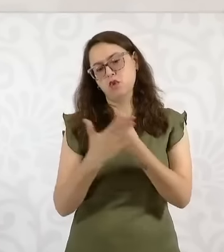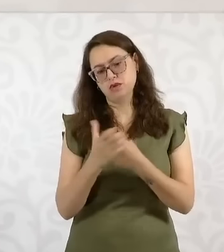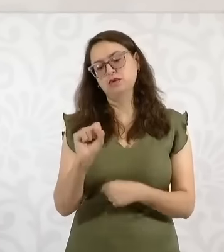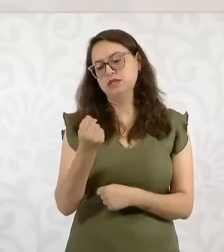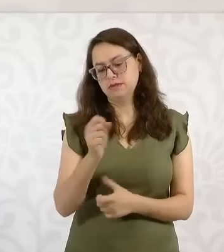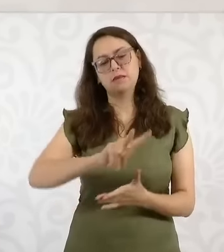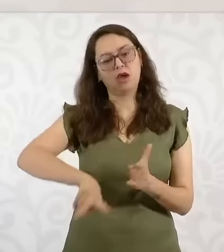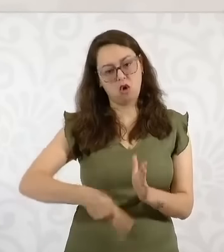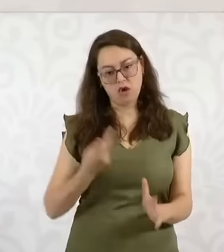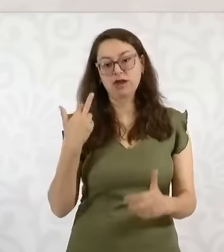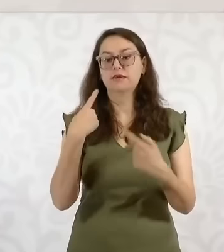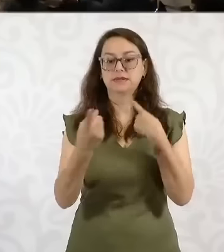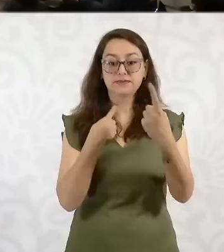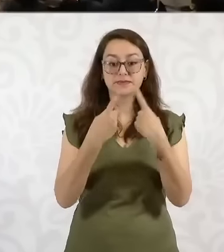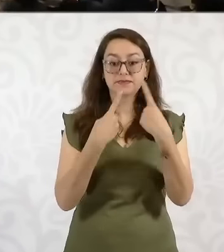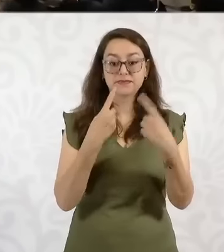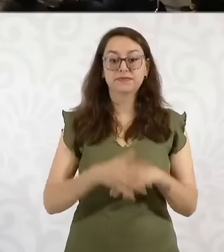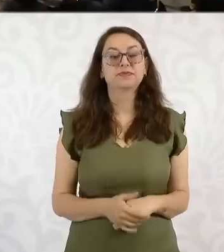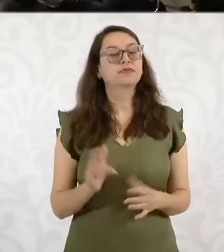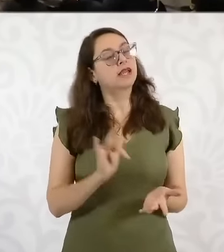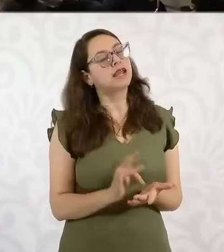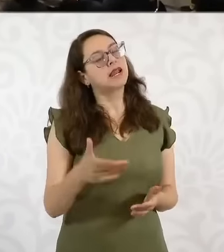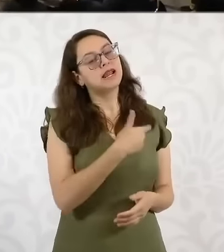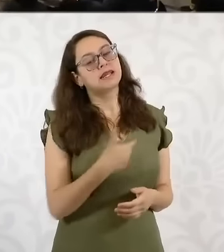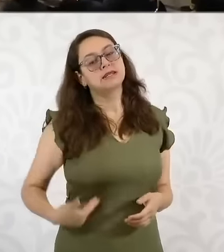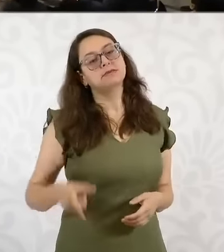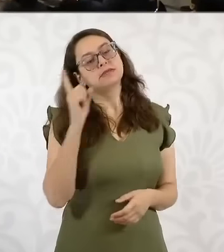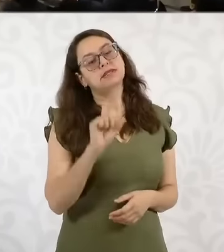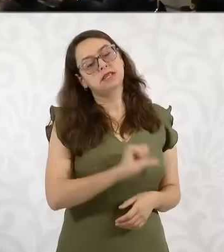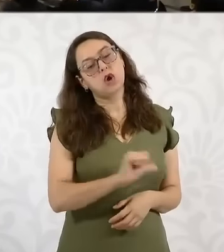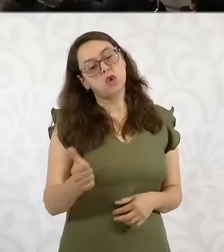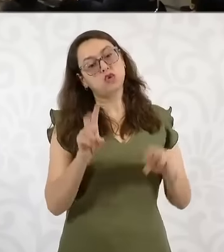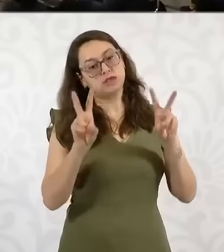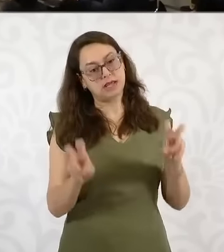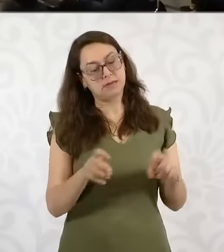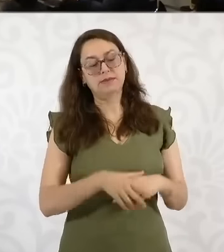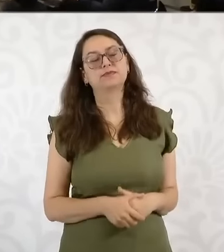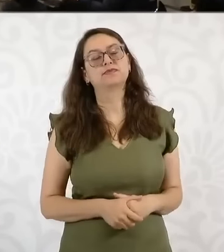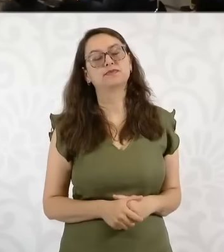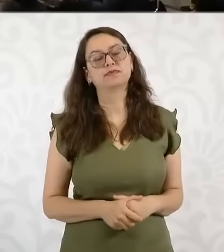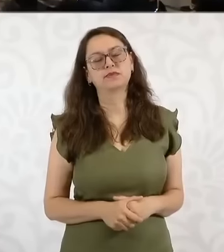conversaciones. Gracias, presidenta. En otro tema, consultarle, conocer su opinión sobre la intención